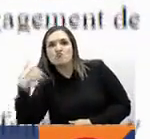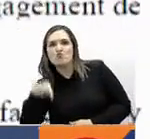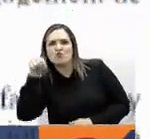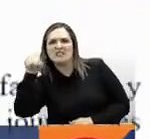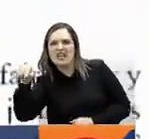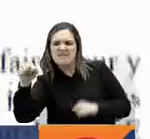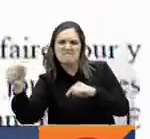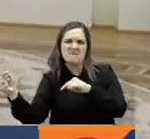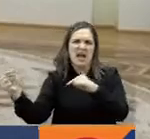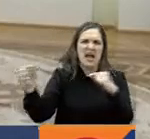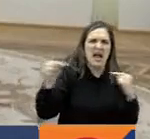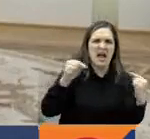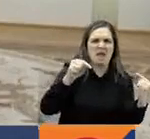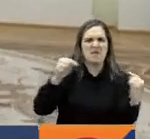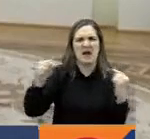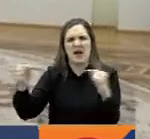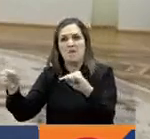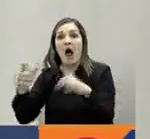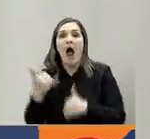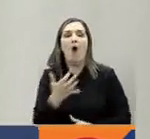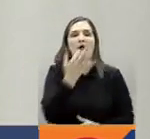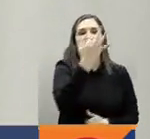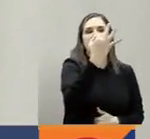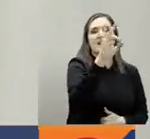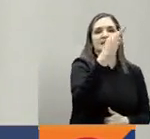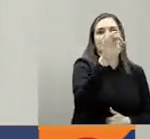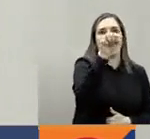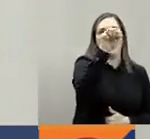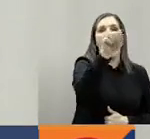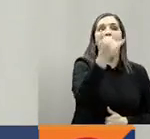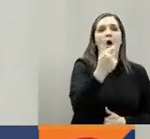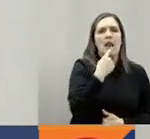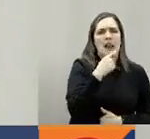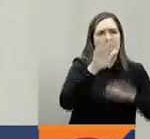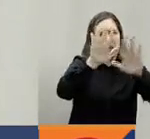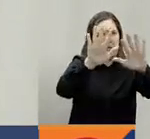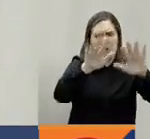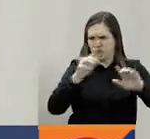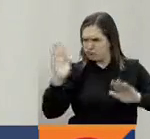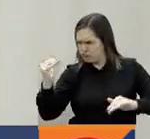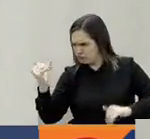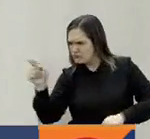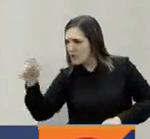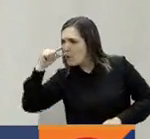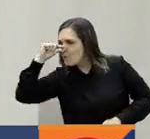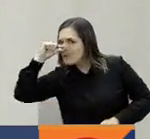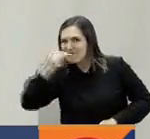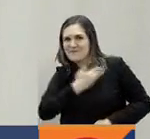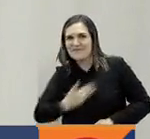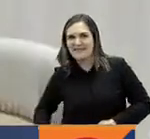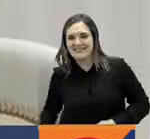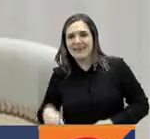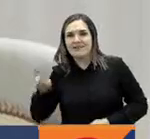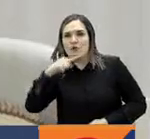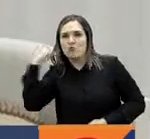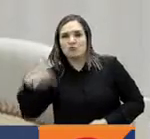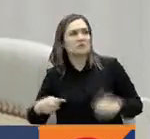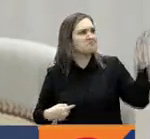INVASIóNSASASASASASA AUSTRALIA. PUEDE QU P P P P P PARA QUE ENTRE MOSCú YGTGTGTGTGTGTON